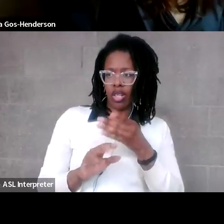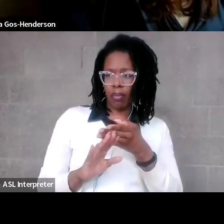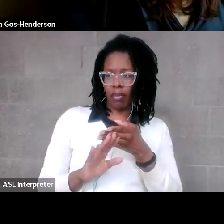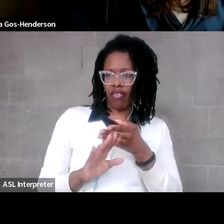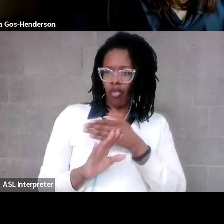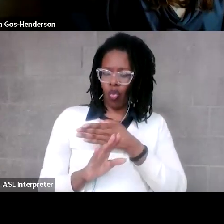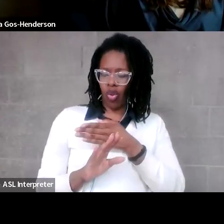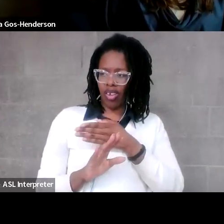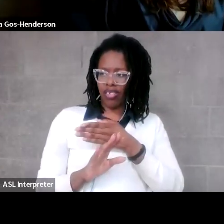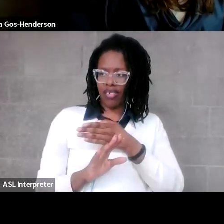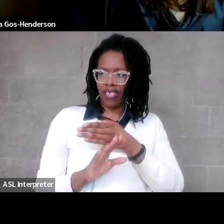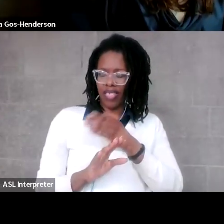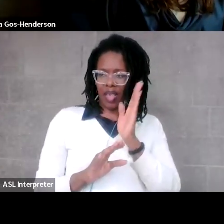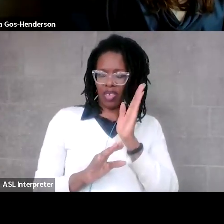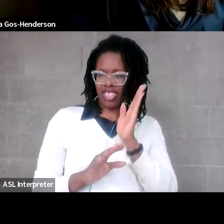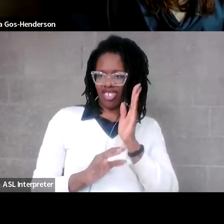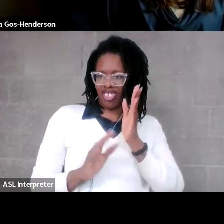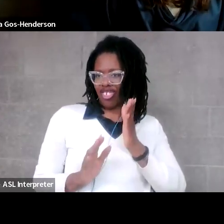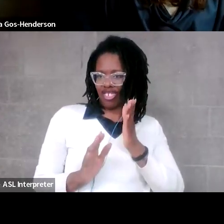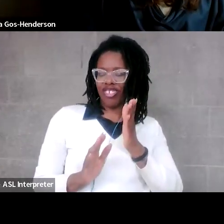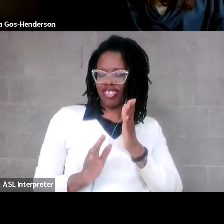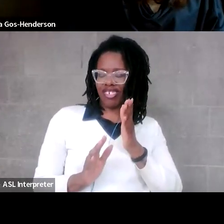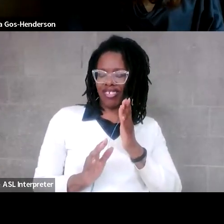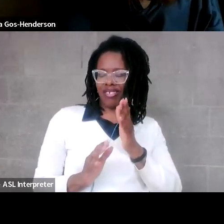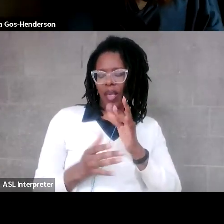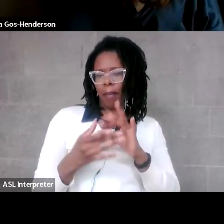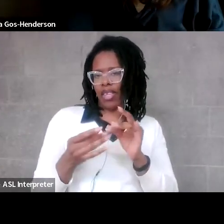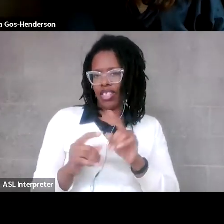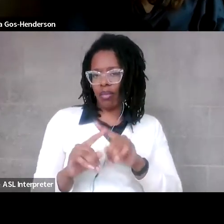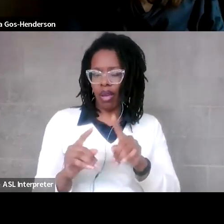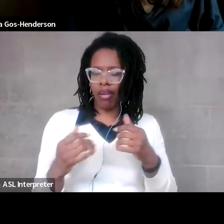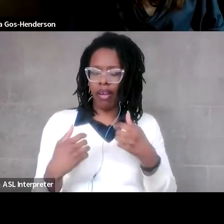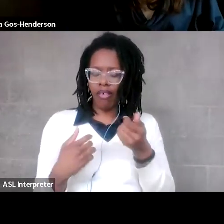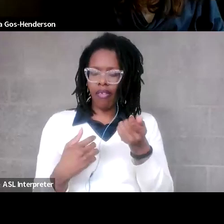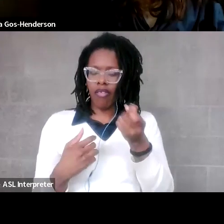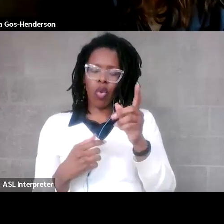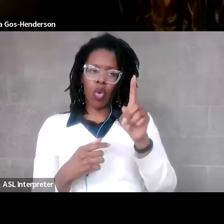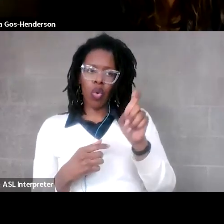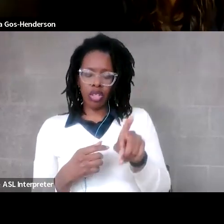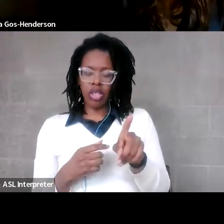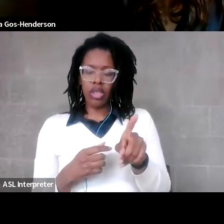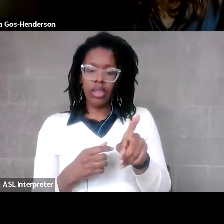fuera a abordarla. Esperamos que haya sido respondida. Pero vamos a tomar algunas que creo